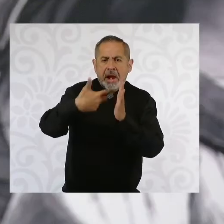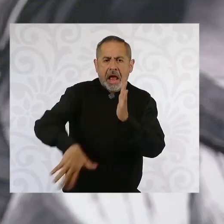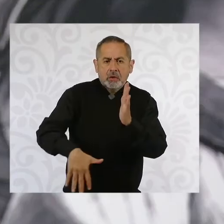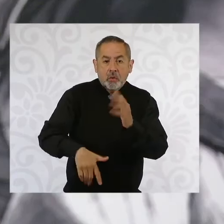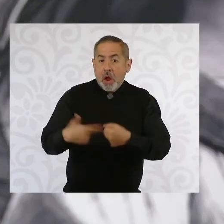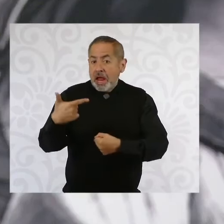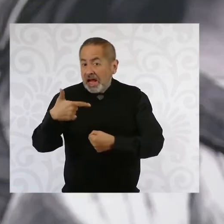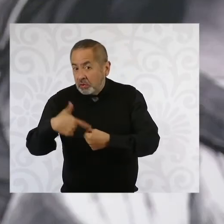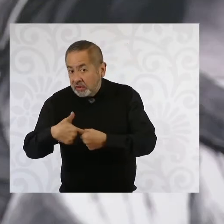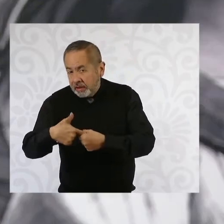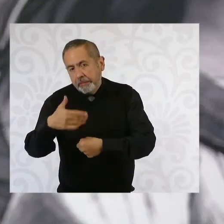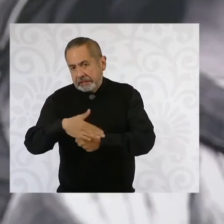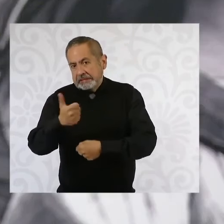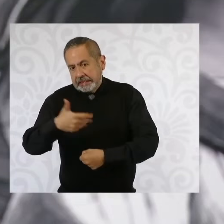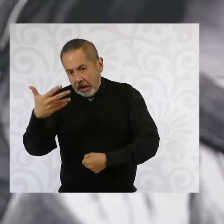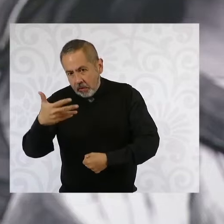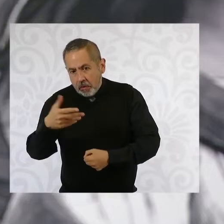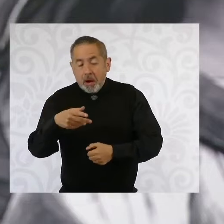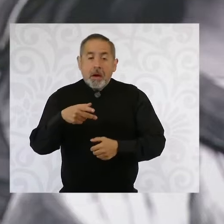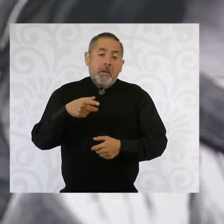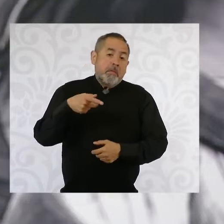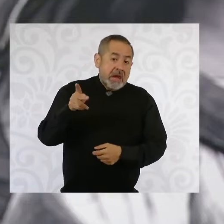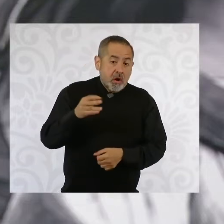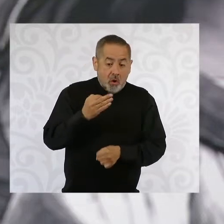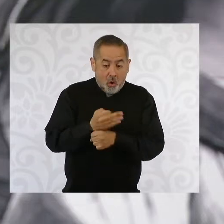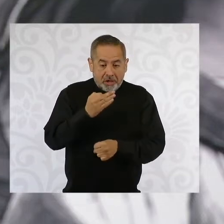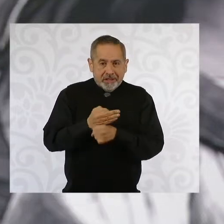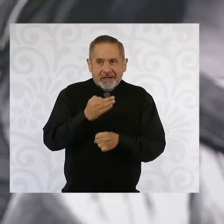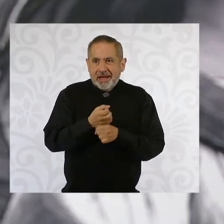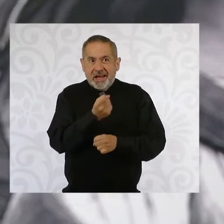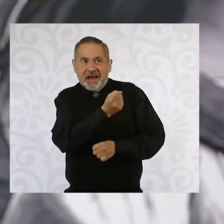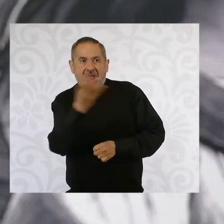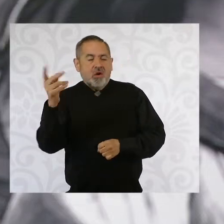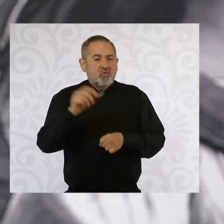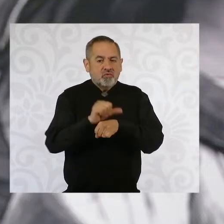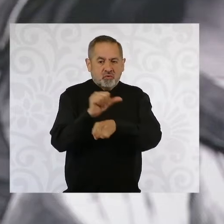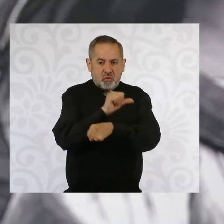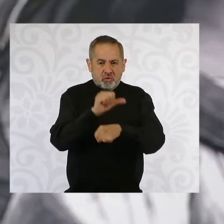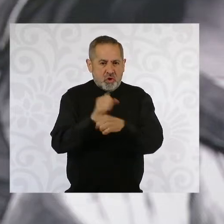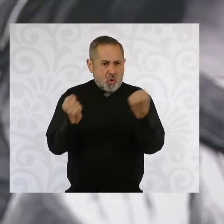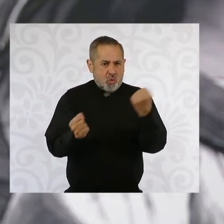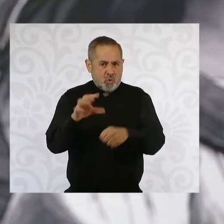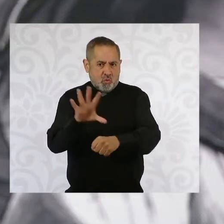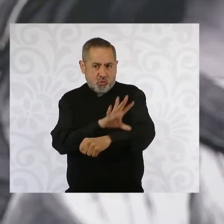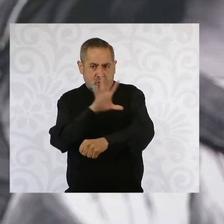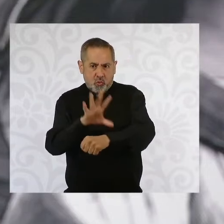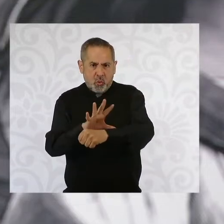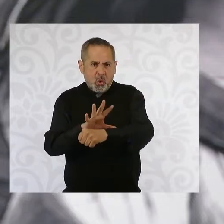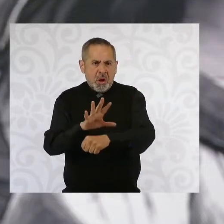vehículos eléctricos que actualmente se venden en el país son caros y no están al alcance de